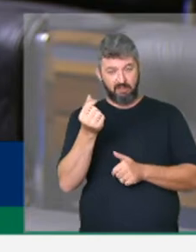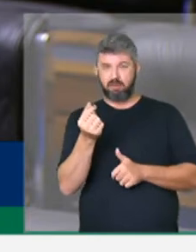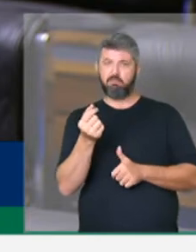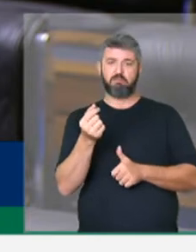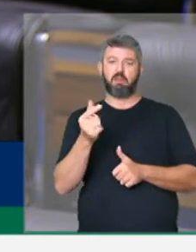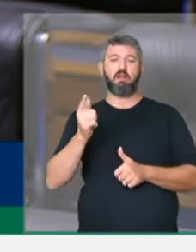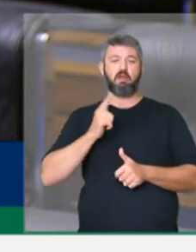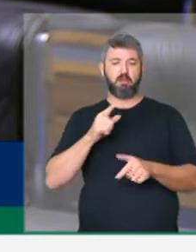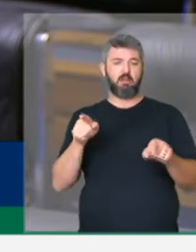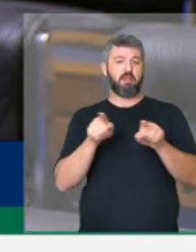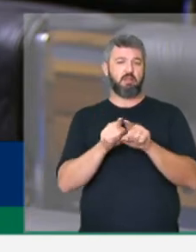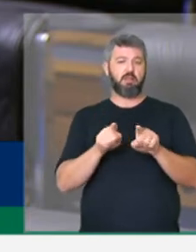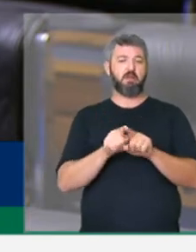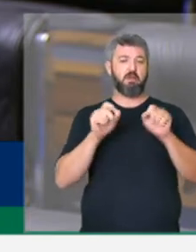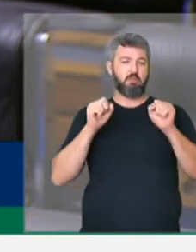NÓS ESTAMOS FALANDO AQUI DE